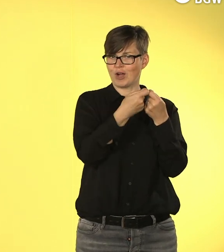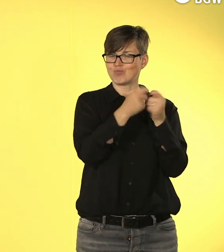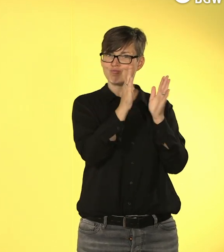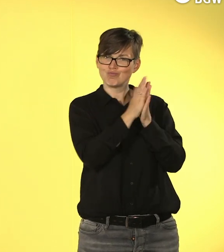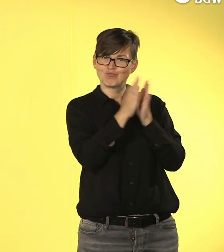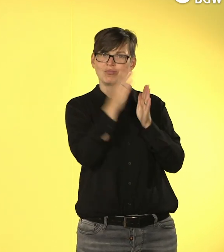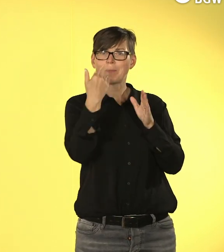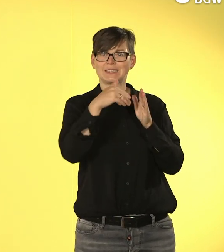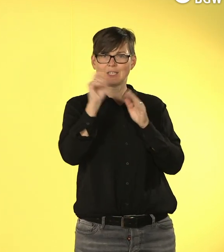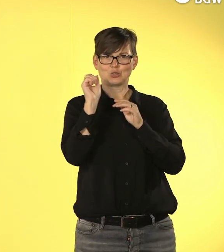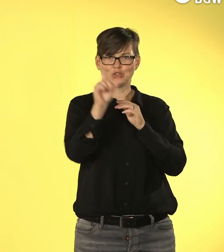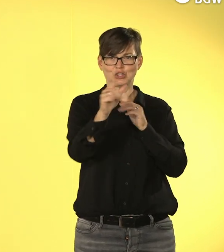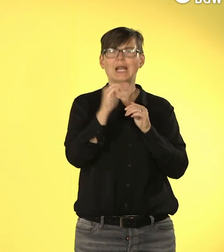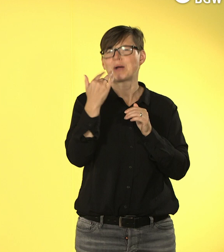Das machen wir zum Schluss. Genau.